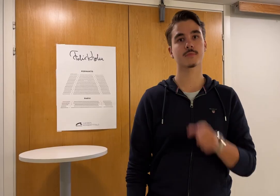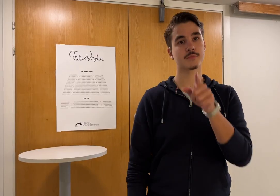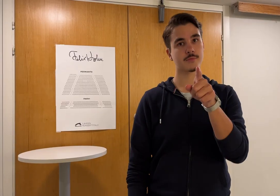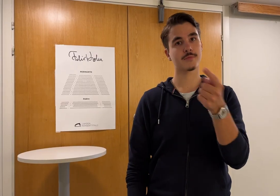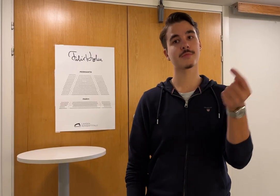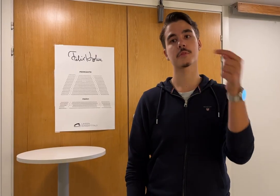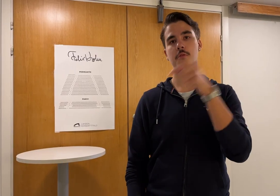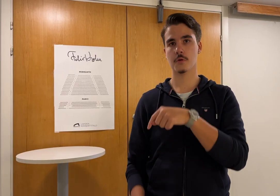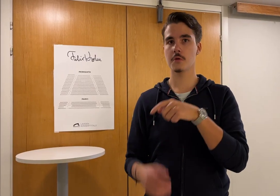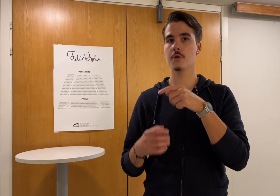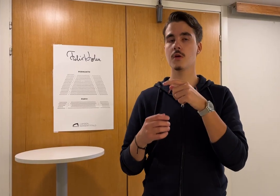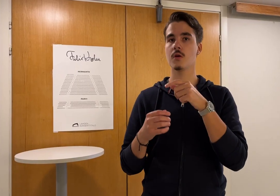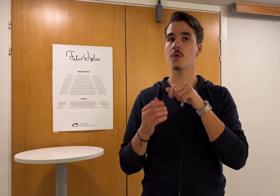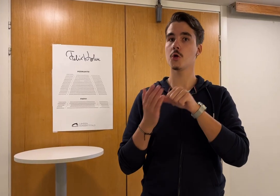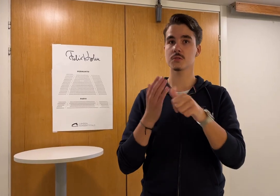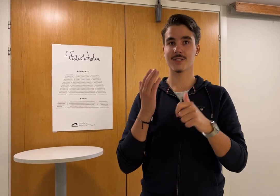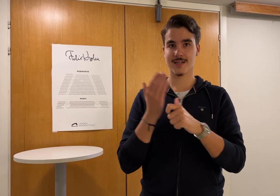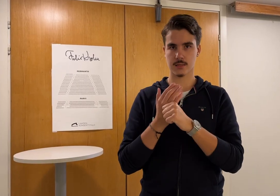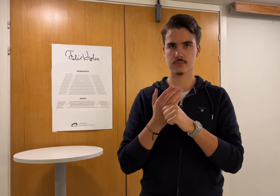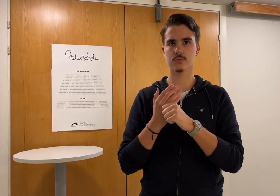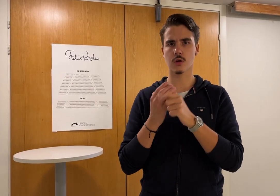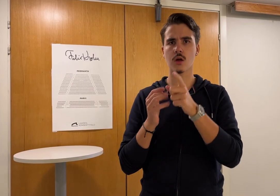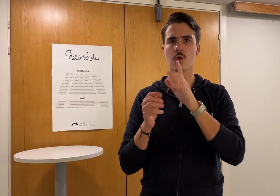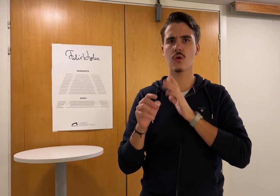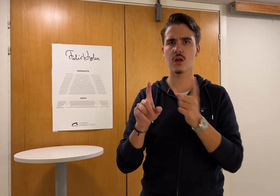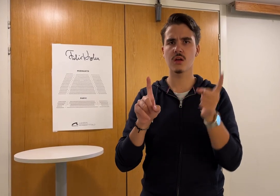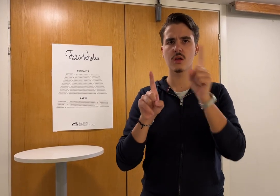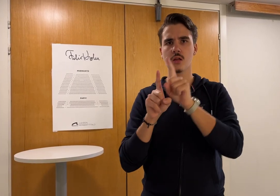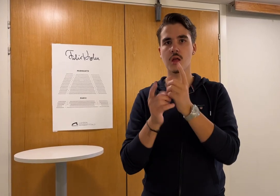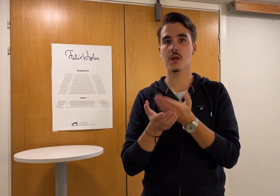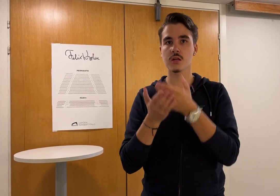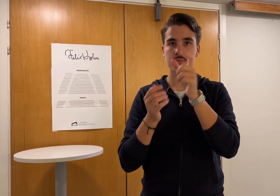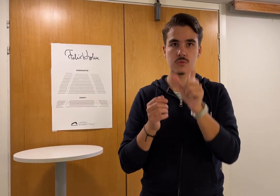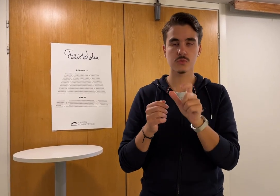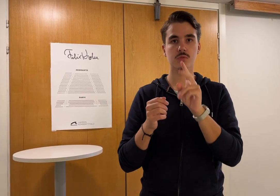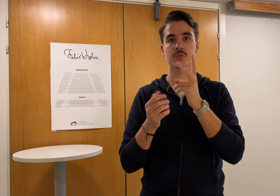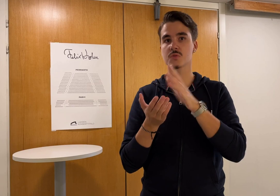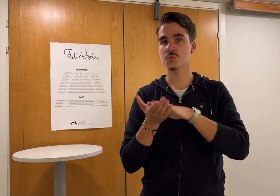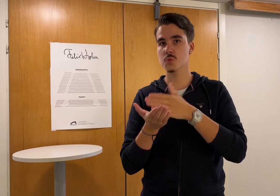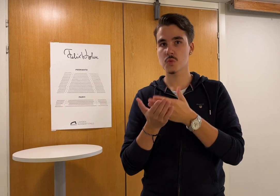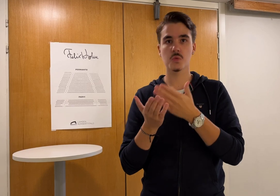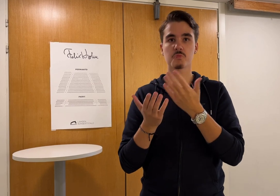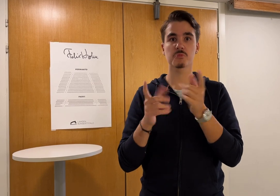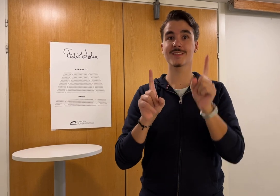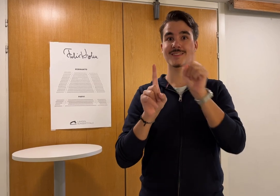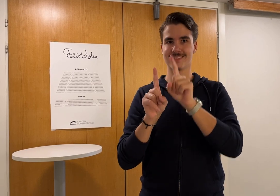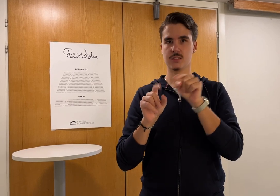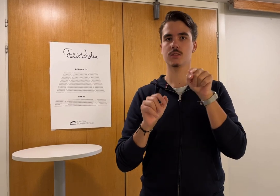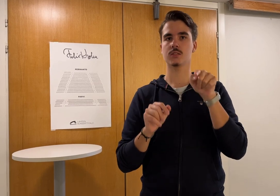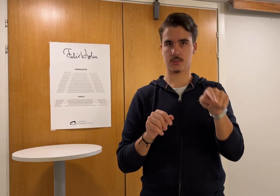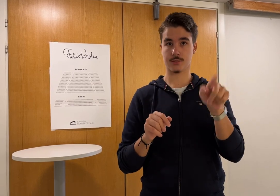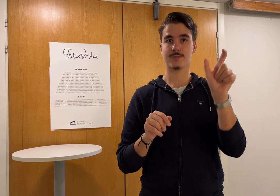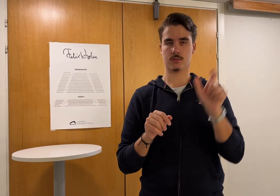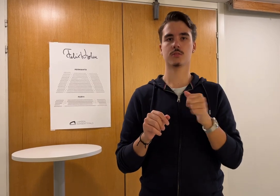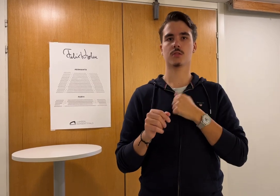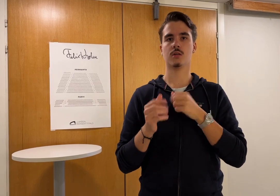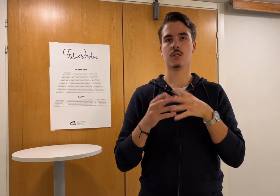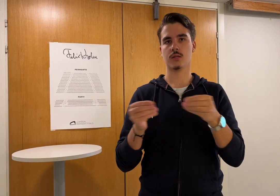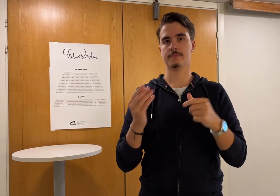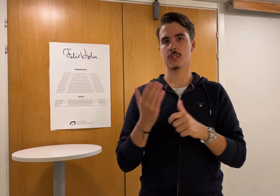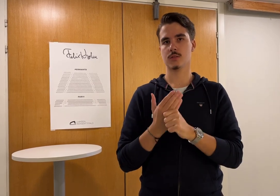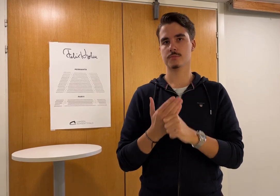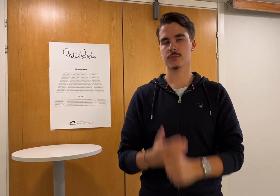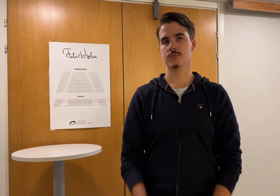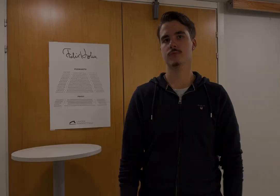Jos sinulla on avustaja tai tulkki, he pääsevät ilmaiseksi sisään.